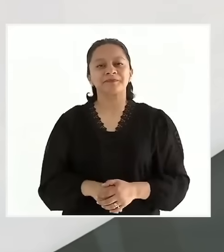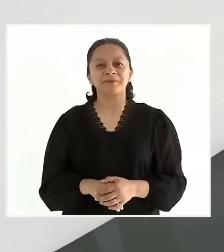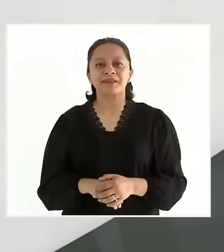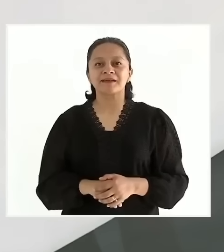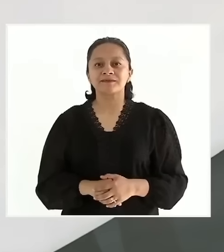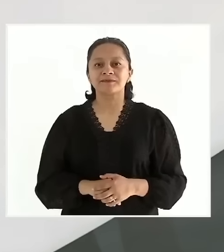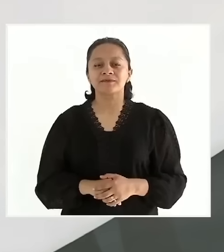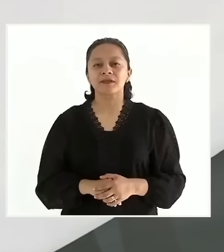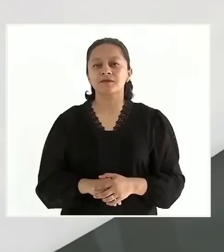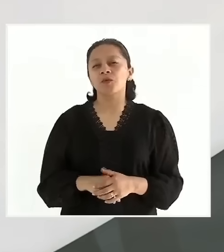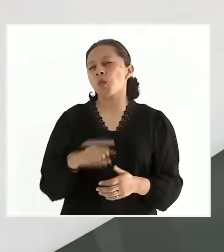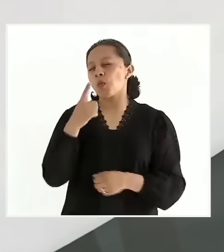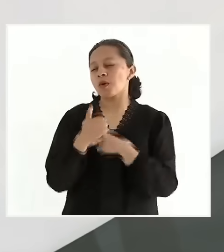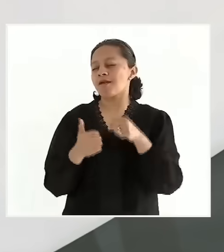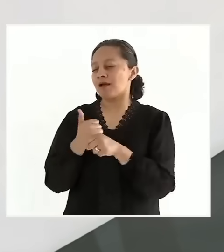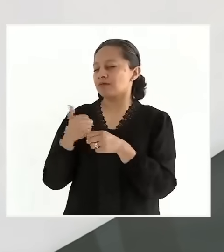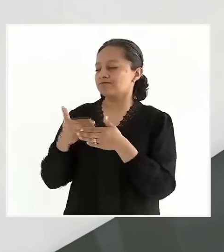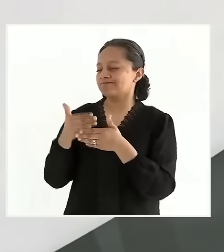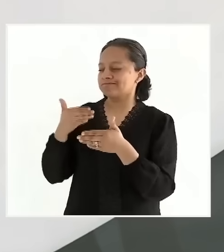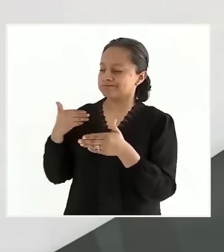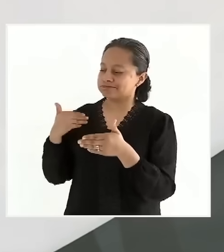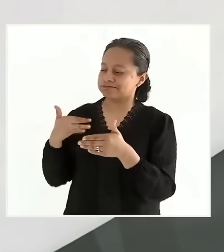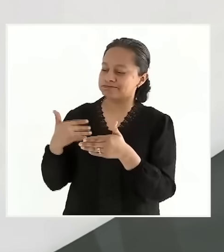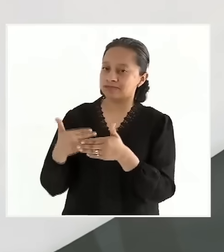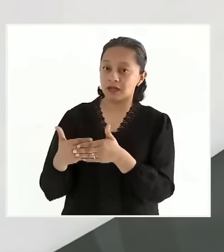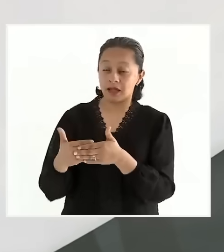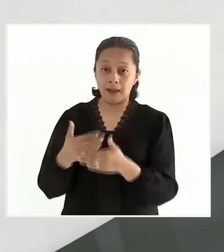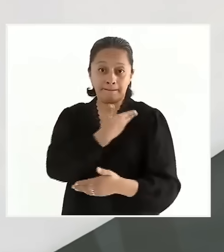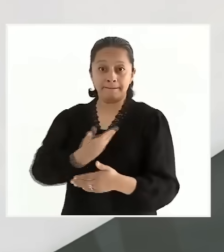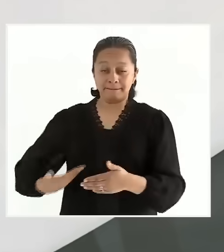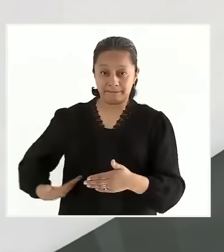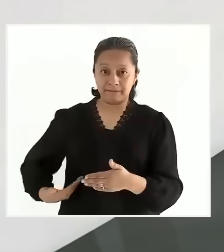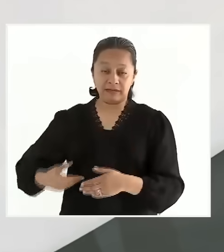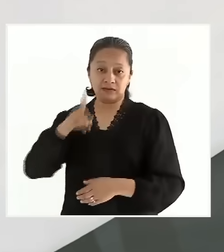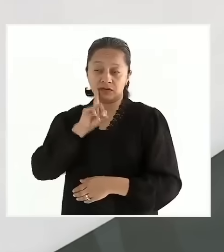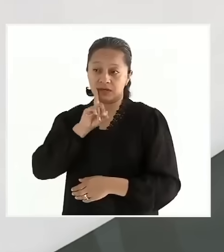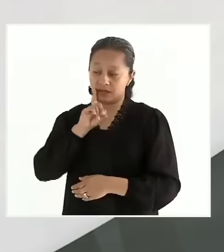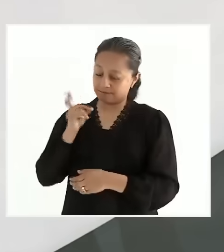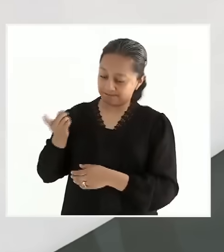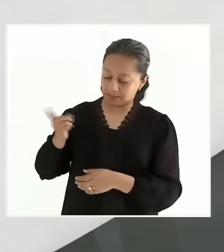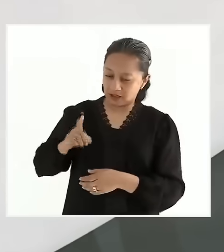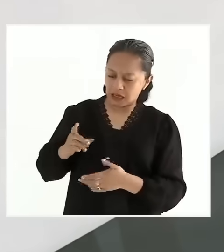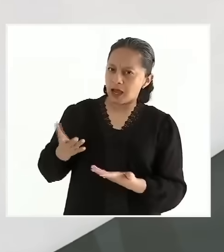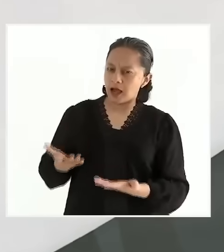de un año, al inicio de esta administración, la presidenta nos instruyó consolidar una